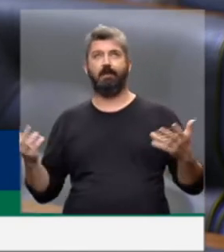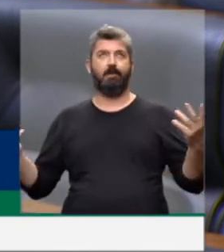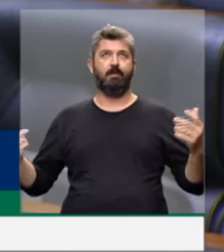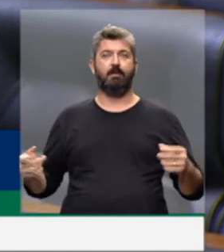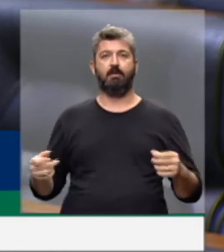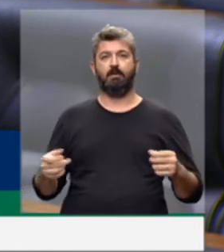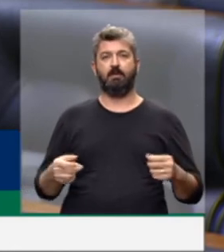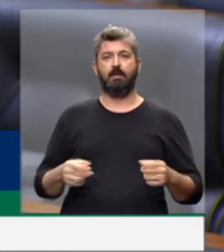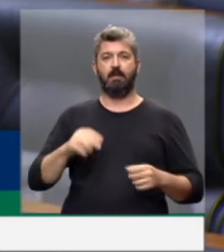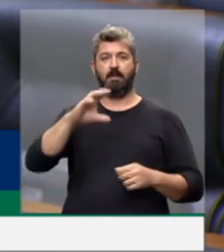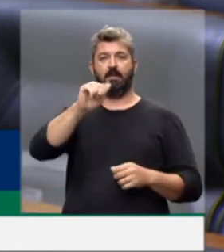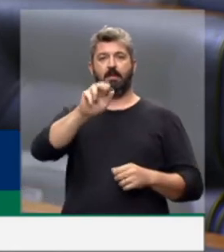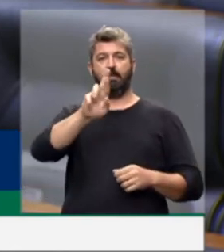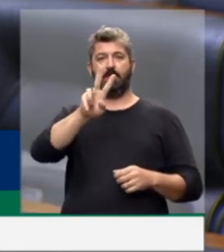QUÊ? PARA GERAÇÃO DE